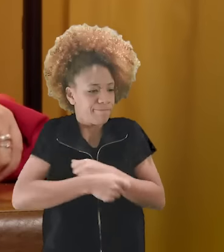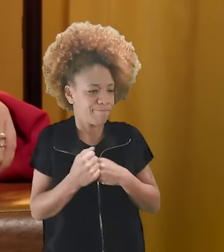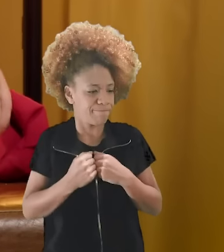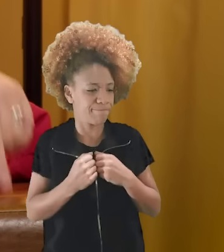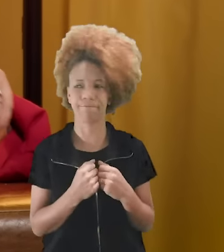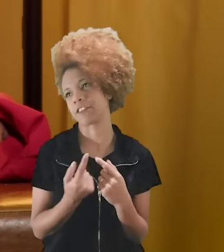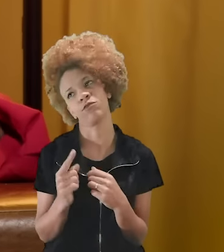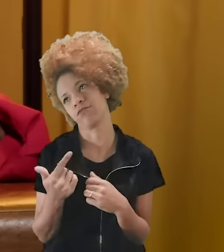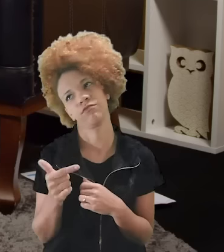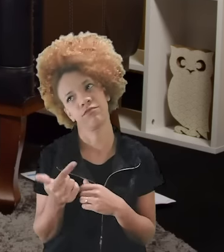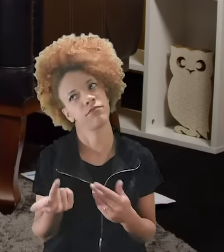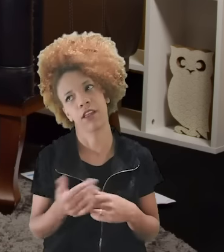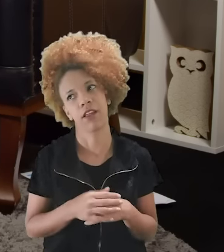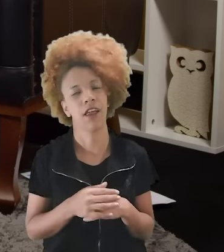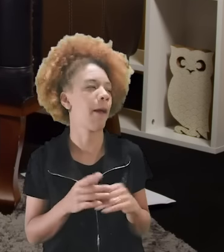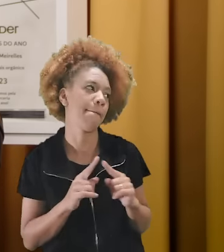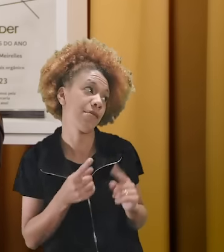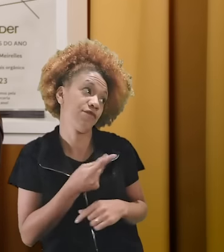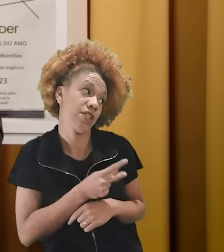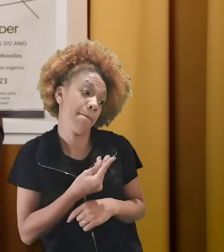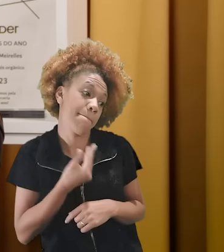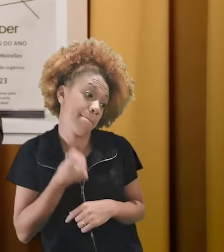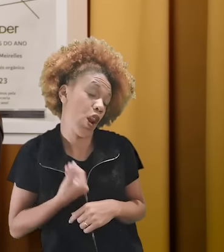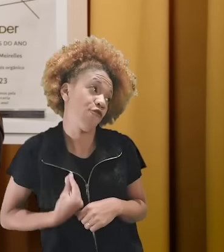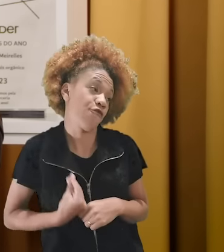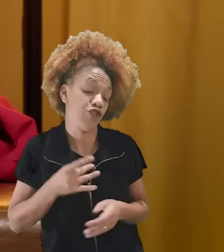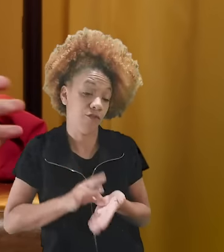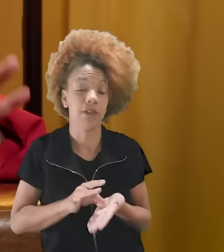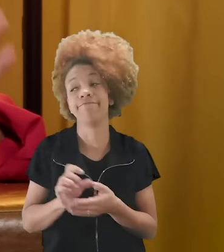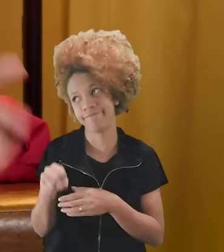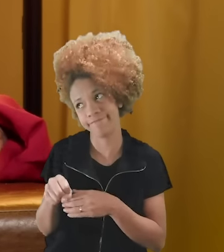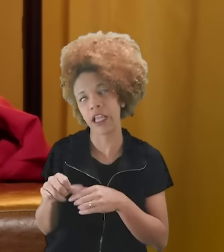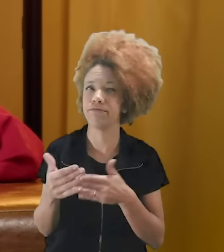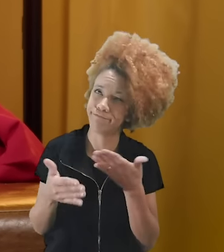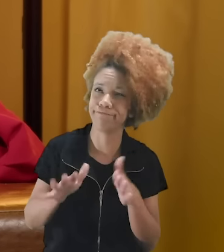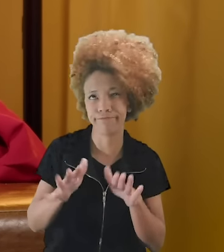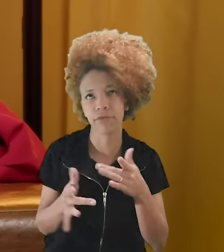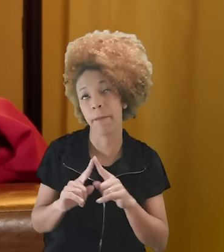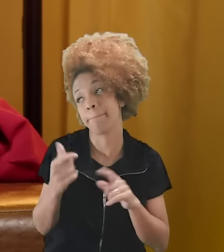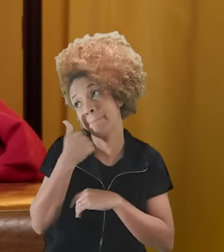tem você você é melhor nisso porque você vivencia de fato sim é em partes porque eu sou mãe de duas